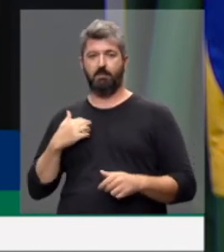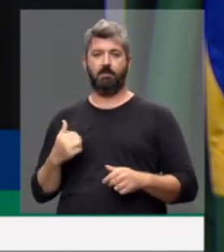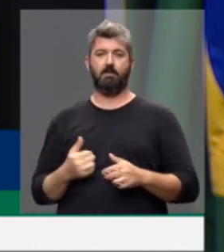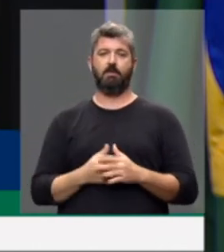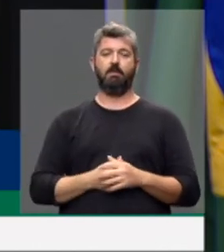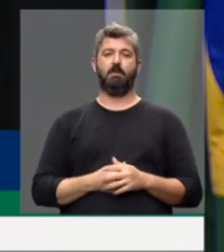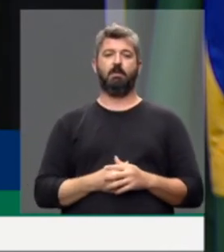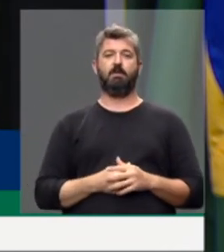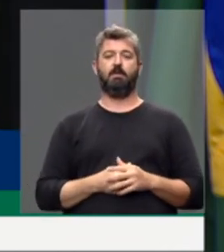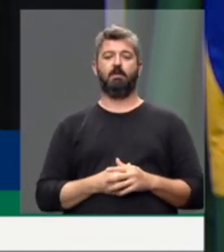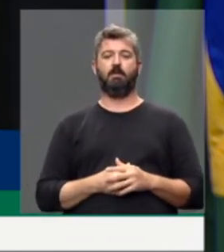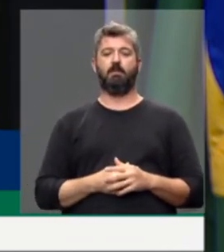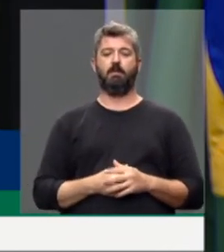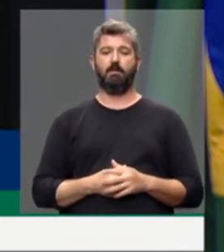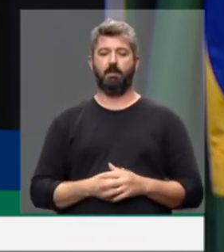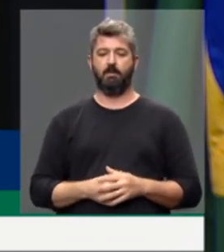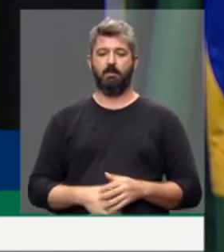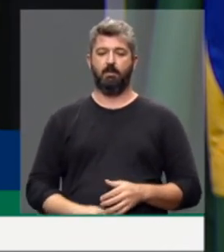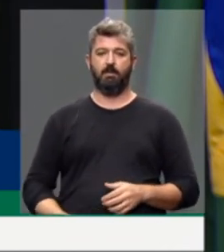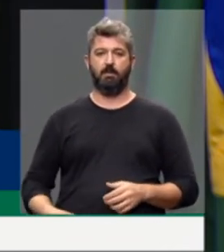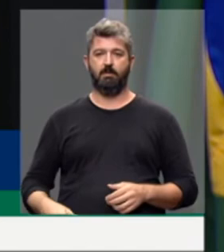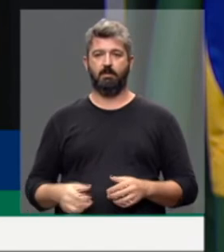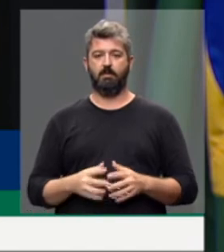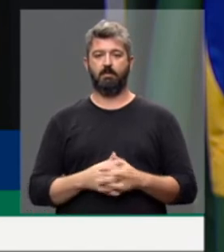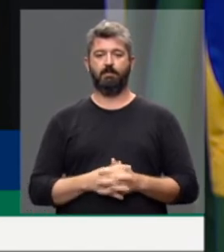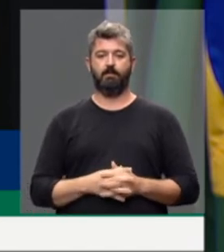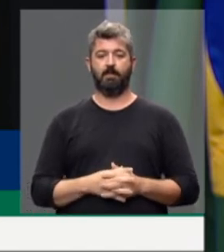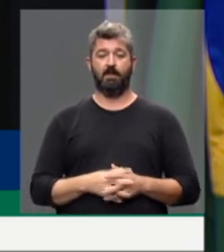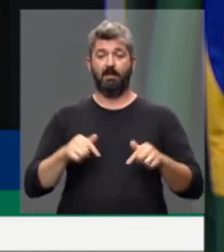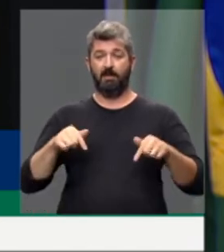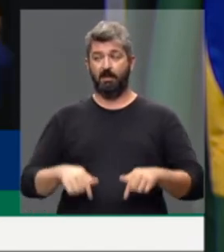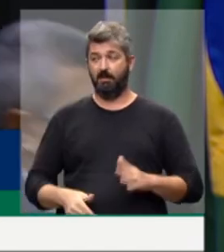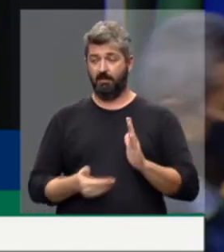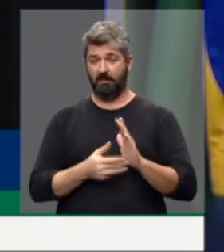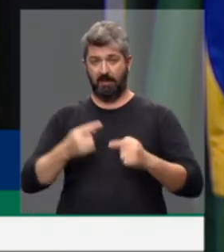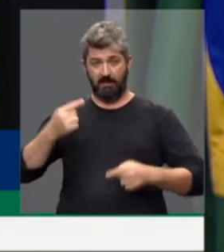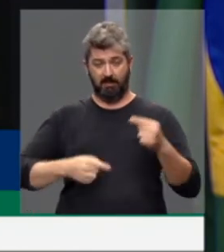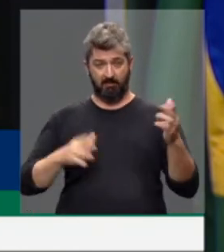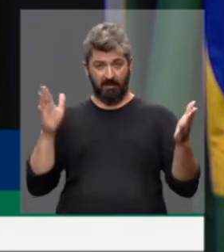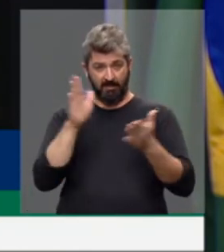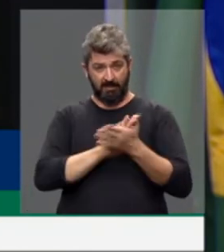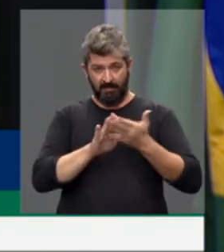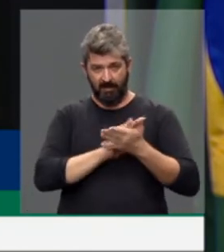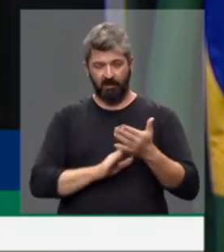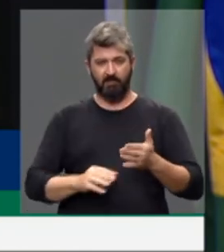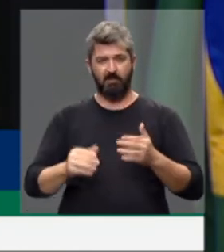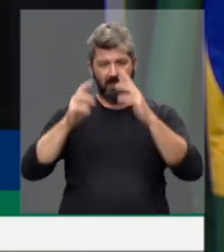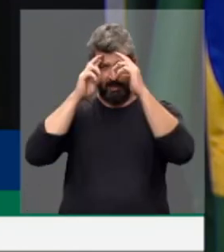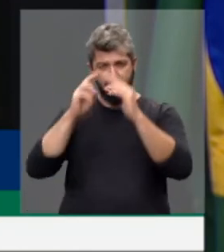PROTEGER A VIDA, PROTEGER O PATRIMÔNIO, MESMO COM O SACRIFÍCIO DA PRÓPRIA VIDA. É ISSO QUE ESTÁ NA CONSTITUIÇÃO, É ISSO QUE NÓS TEMOS QUE CUMPRIR. E, NO